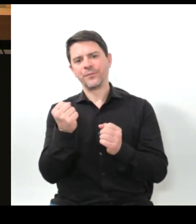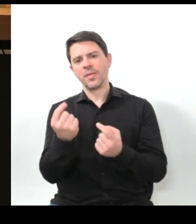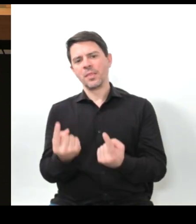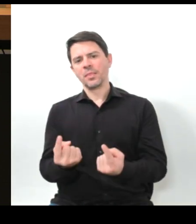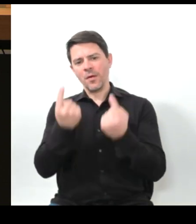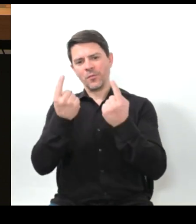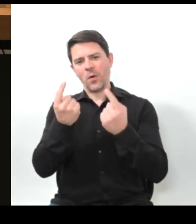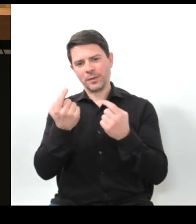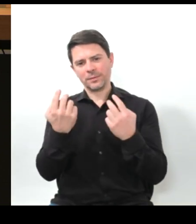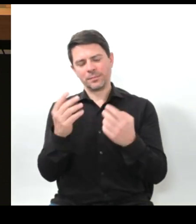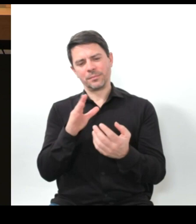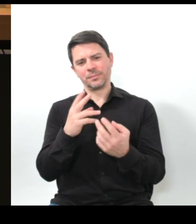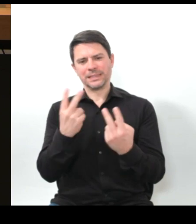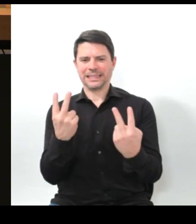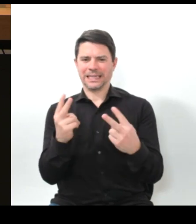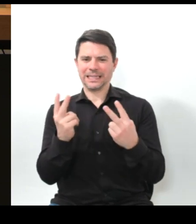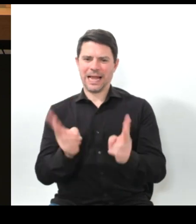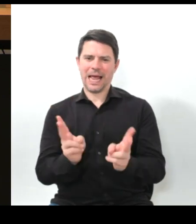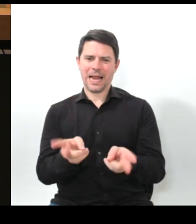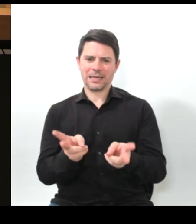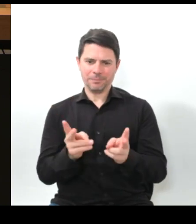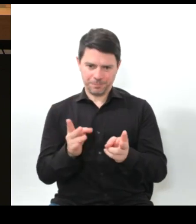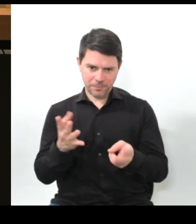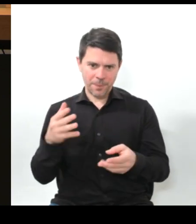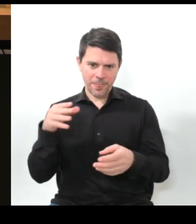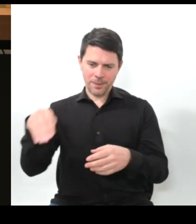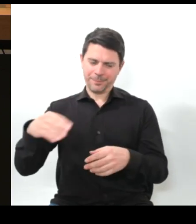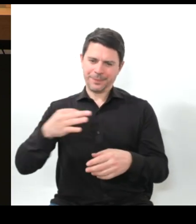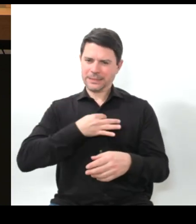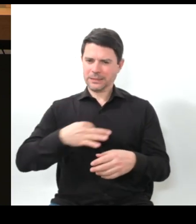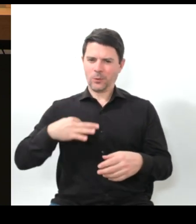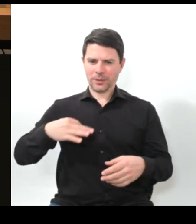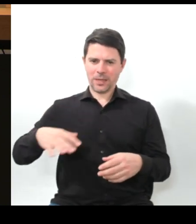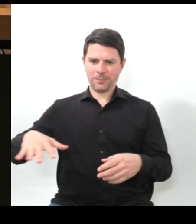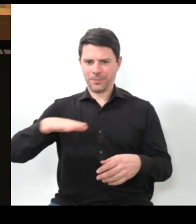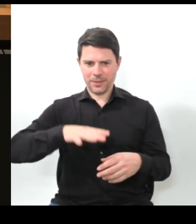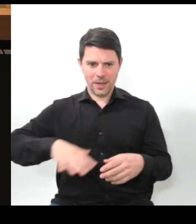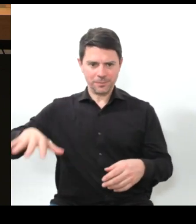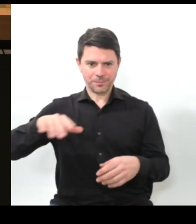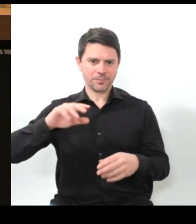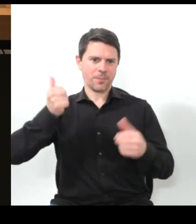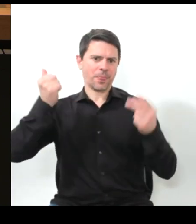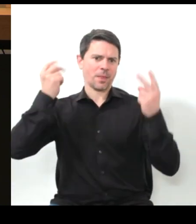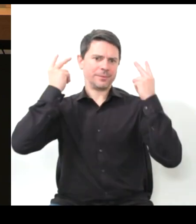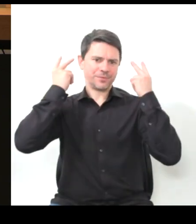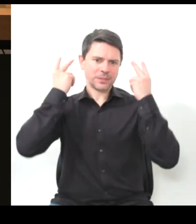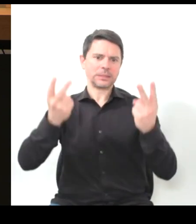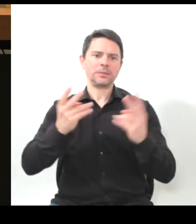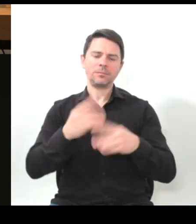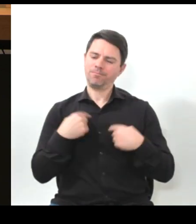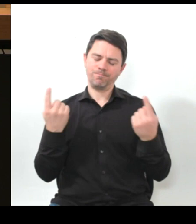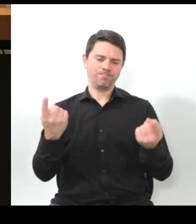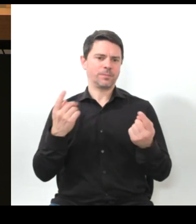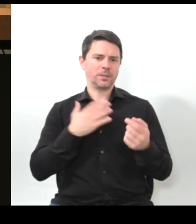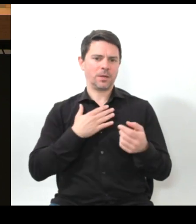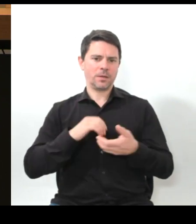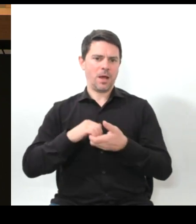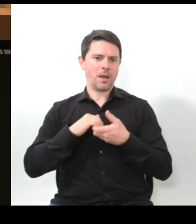auch mit hoher Priorität bereits um. Mit der Abschaffung des Schulgeldes entlasten wir in großem Maße Auszubildende und deren